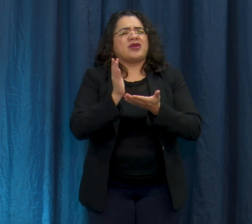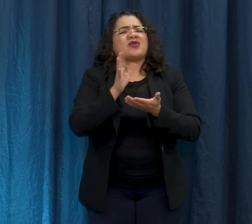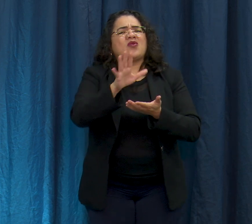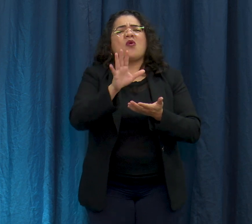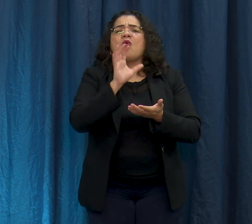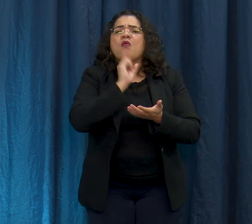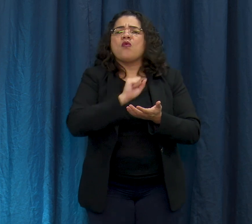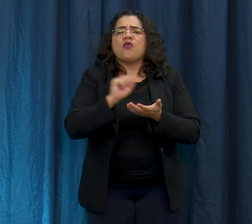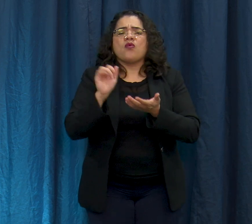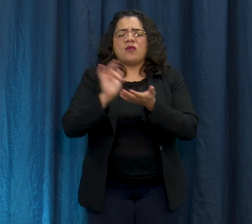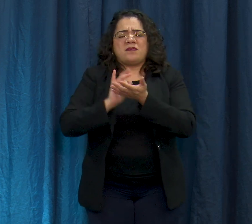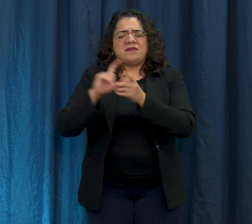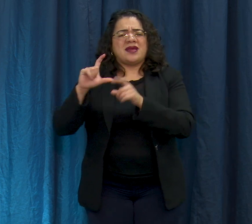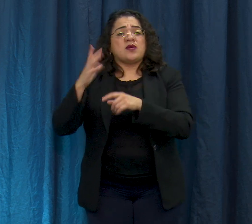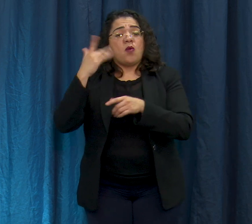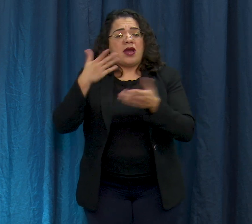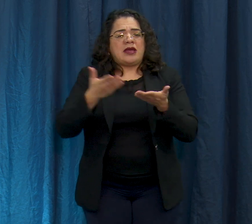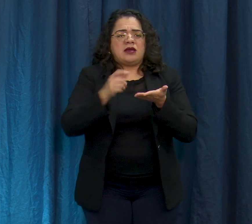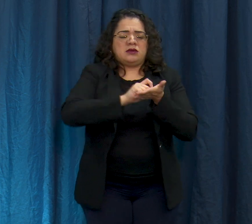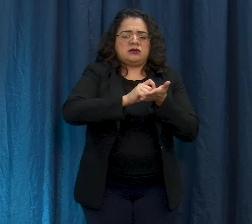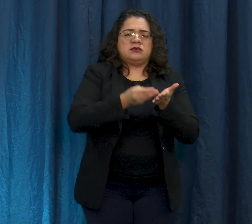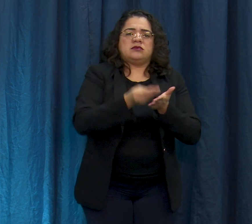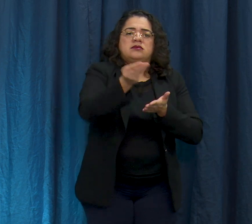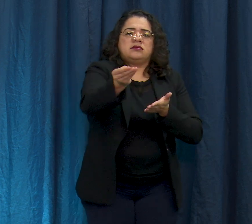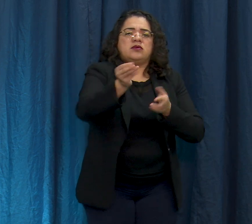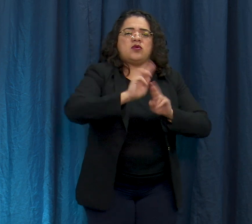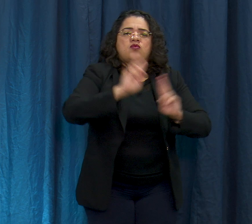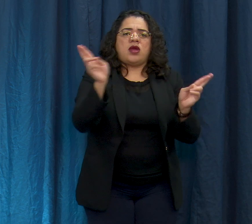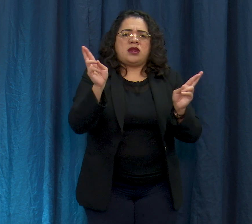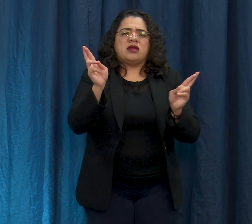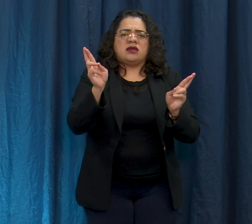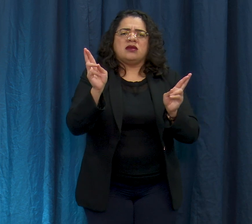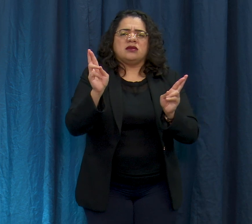para que estas personas puede ver que medica mentos es tanto mondo a story